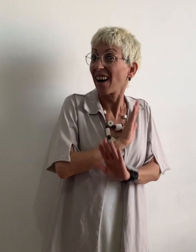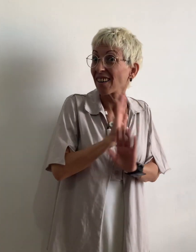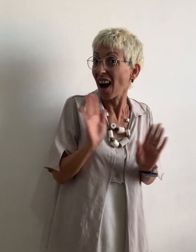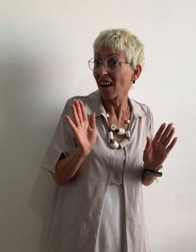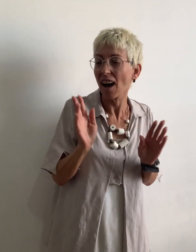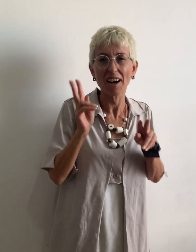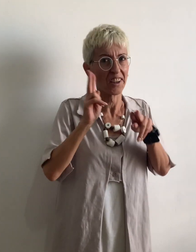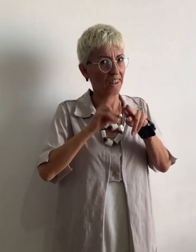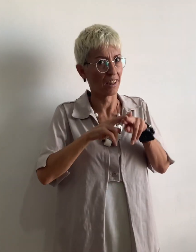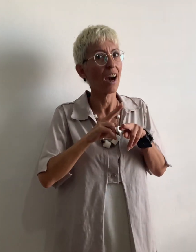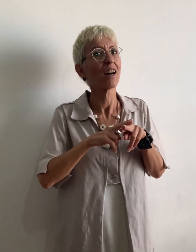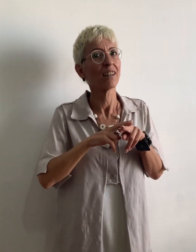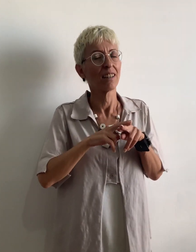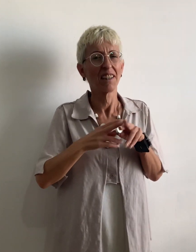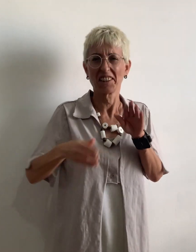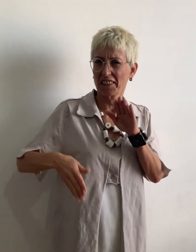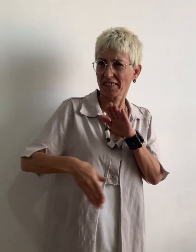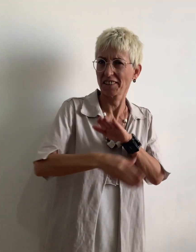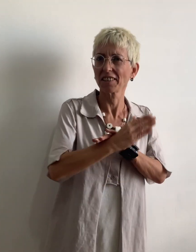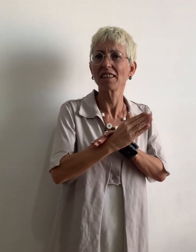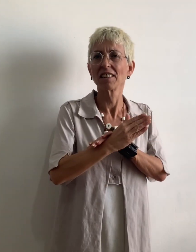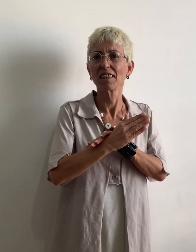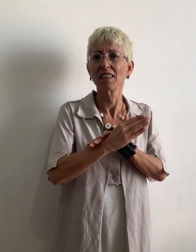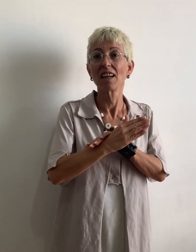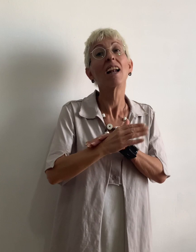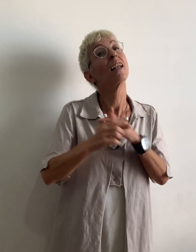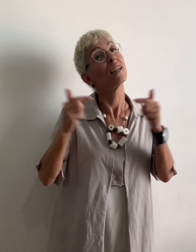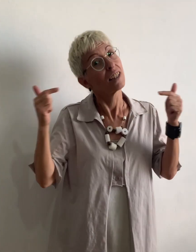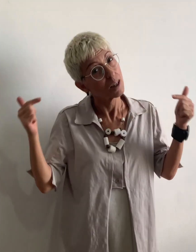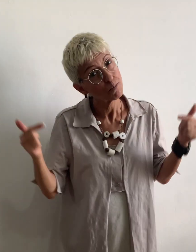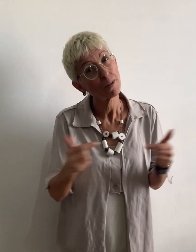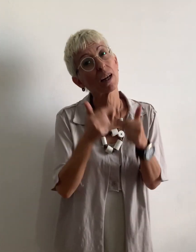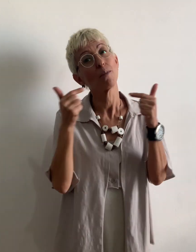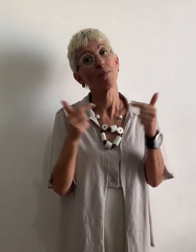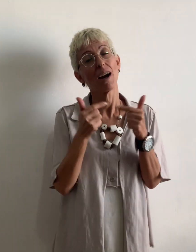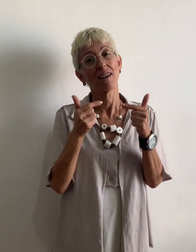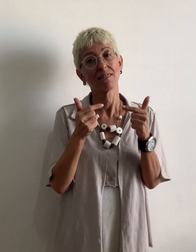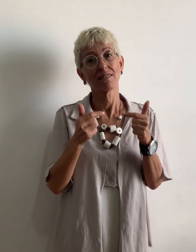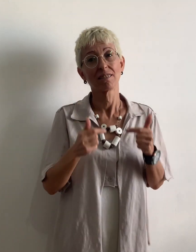וְרַק אַחַר כָּךְ לָצֵאת לְמִלְחָמָה